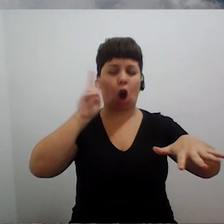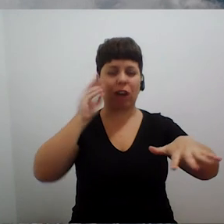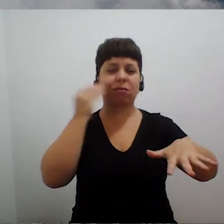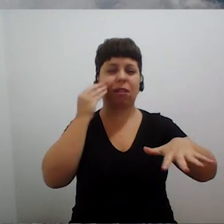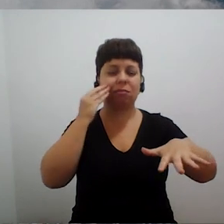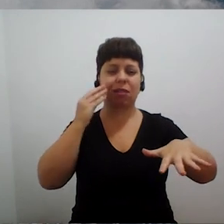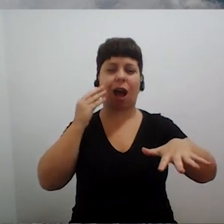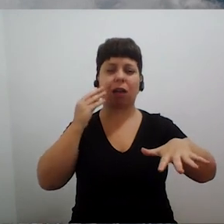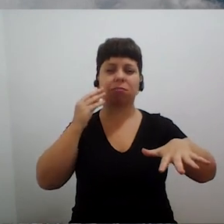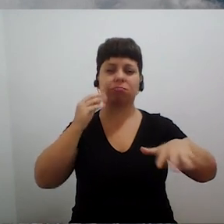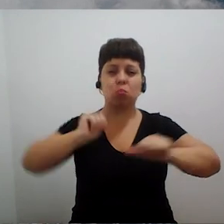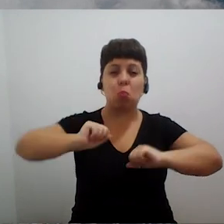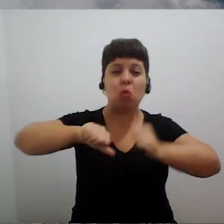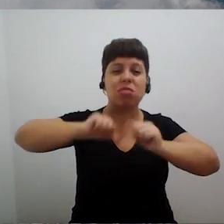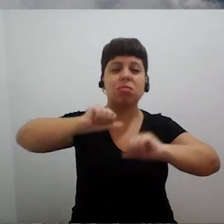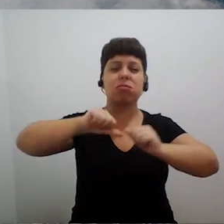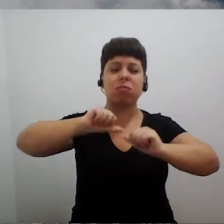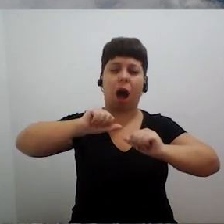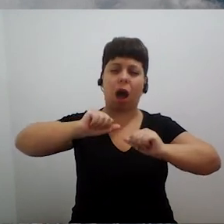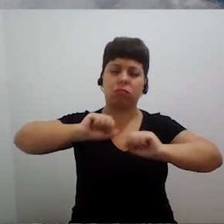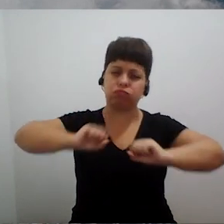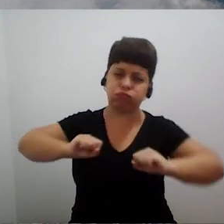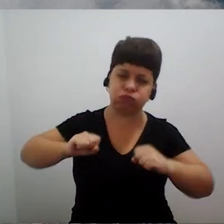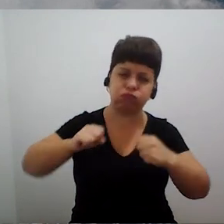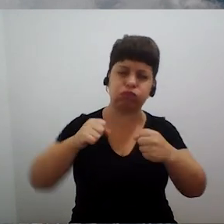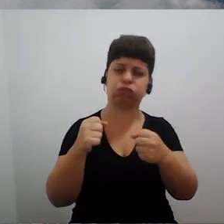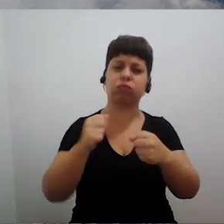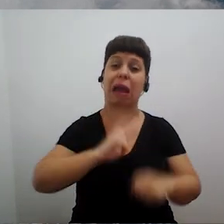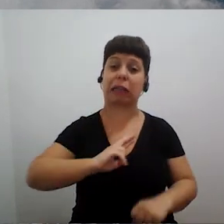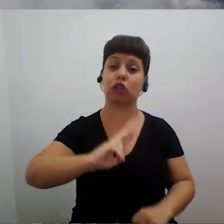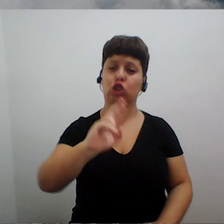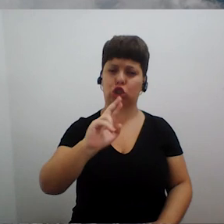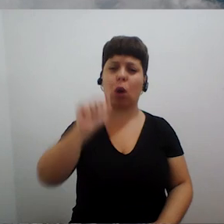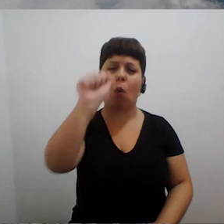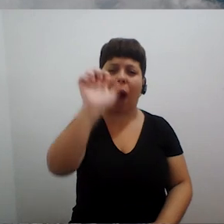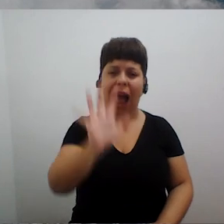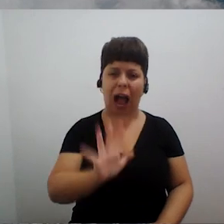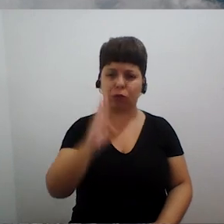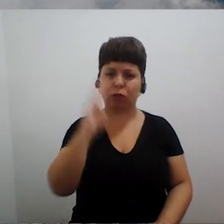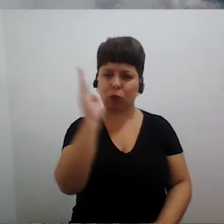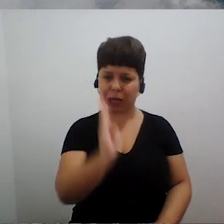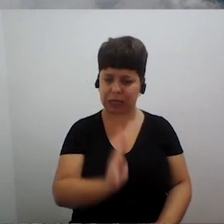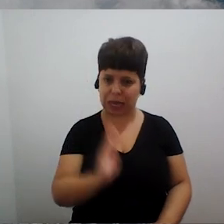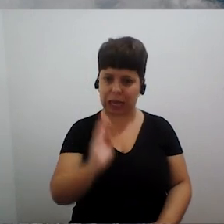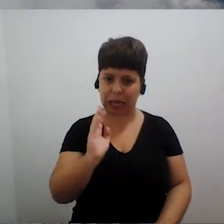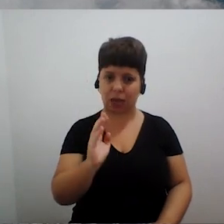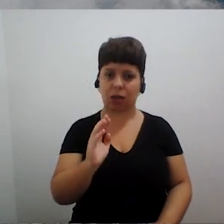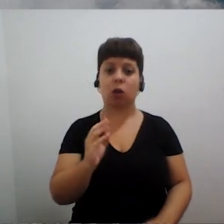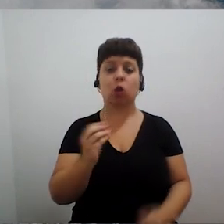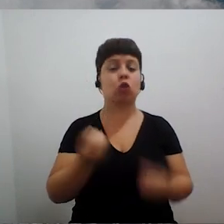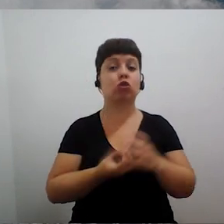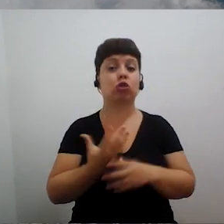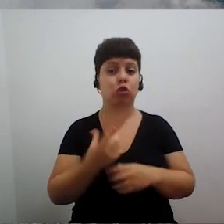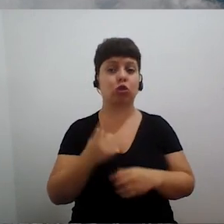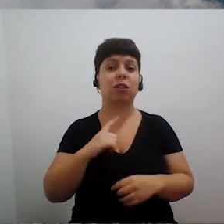religiosa começou as religiões afro-brasileiras surgiram após a junção da cultura dos diversos